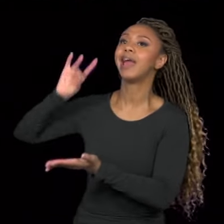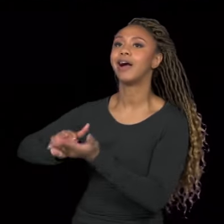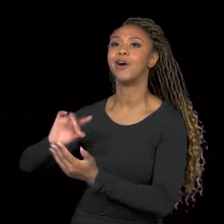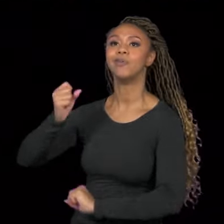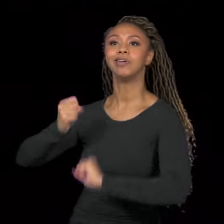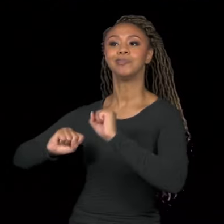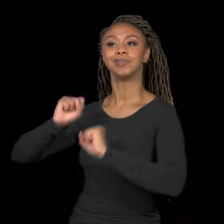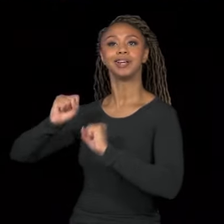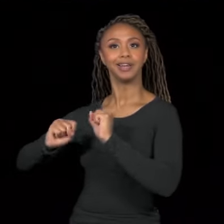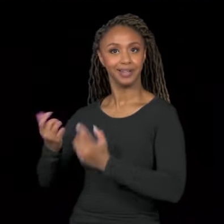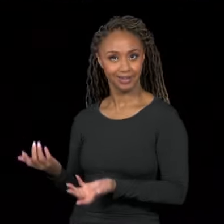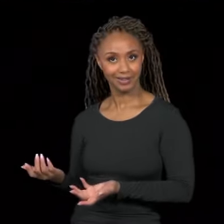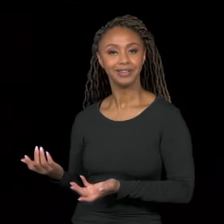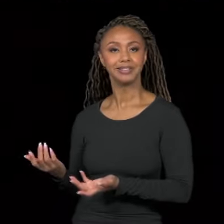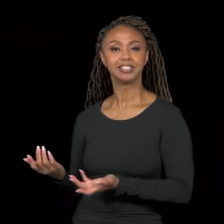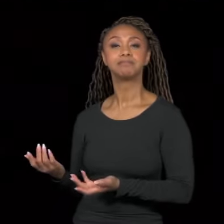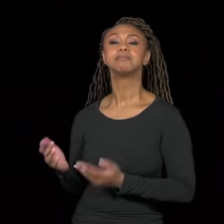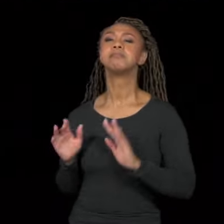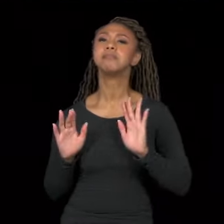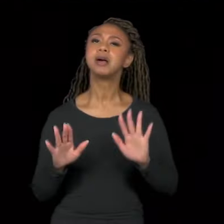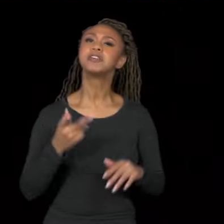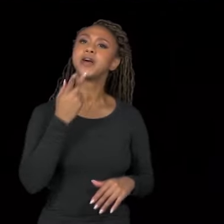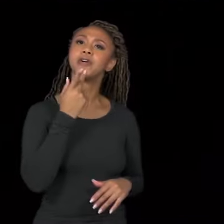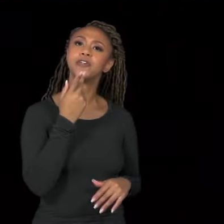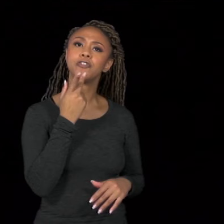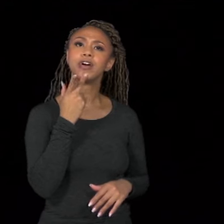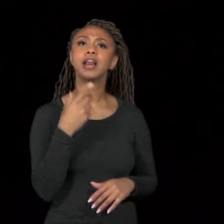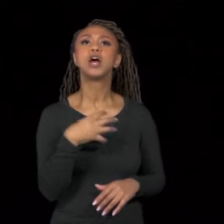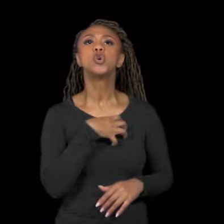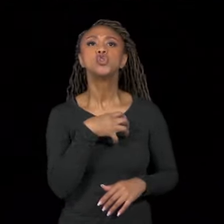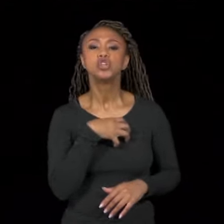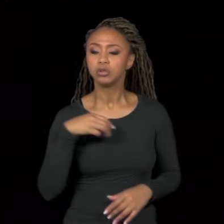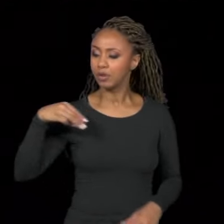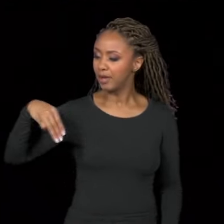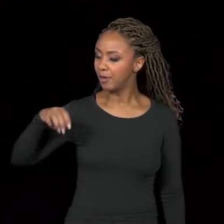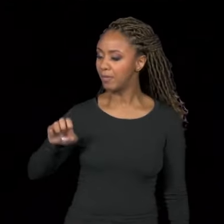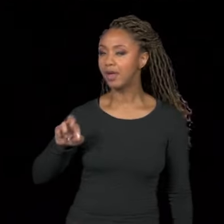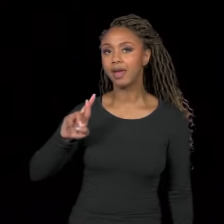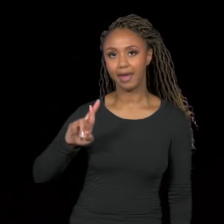FUNCIONA, E AQUI A GENTE TRAZ. ENTÃO, QUANDO A GENTE FALA DO MODELO ENTIDADE- RELACIONAMENTO, QUE É UM MODELO CONCEITUAL, A